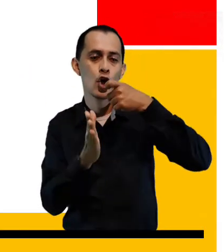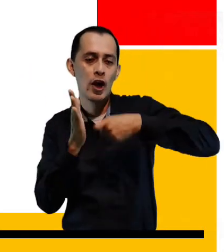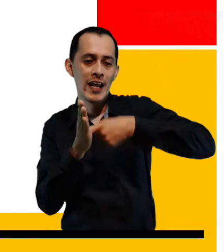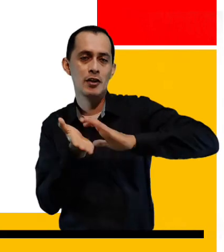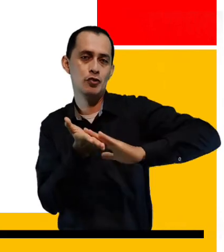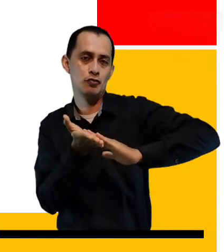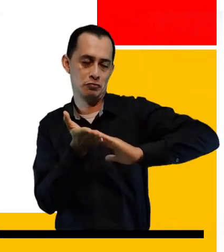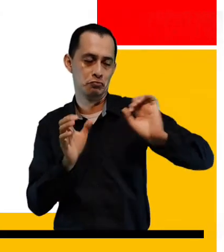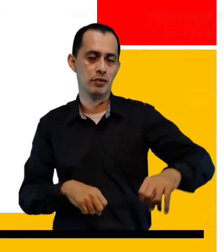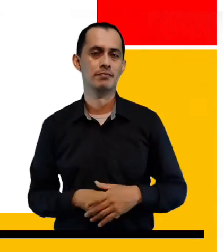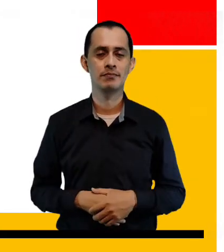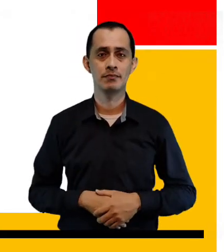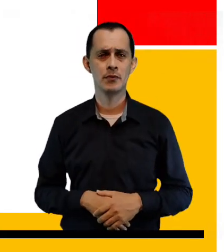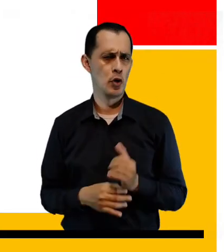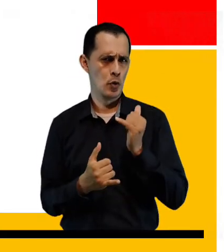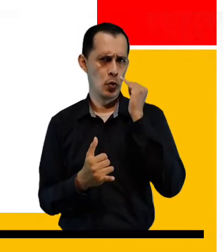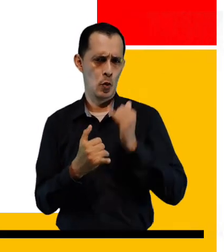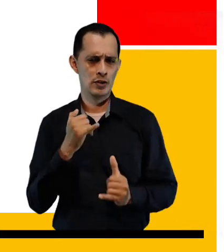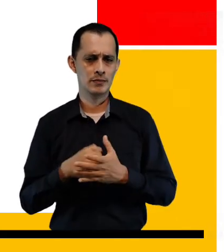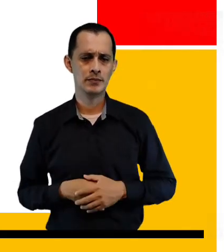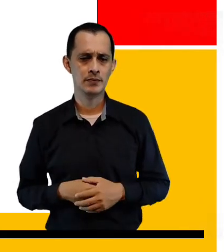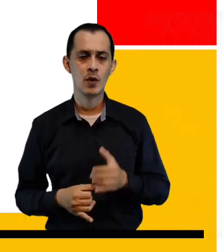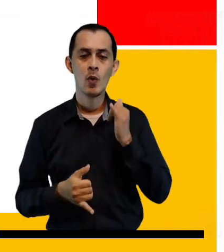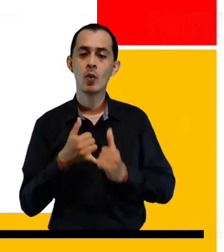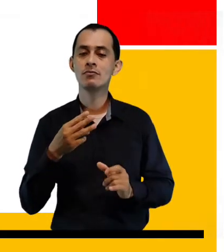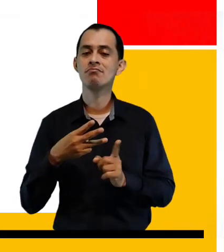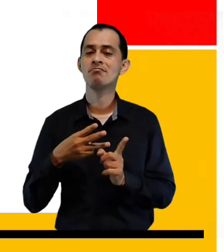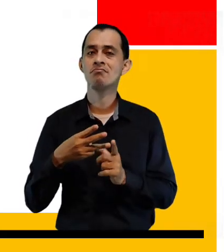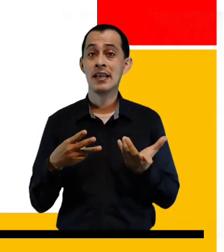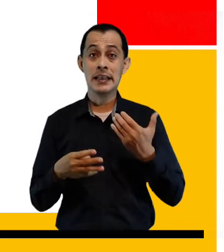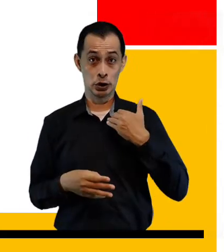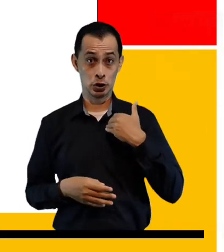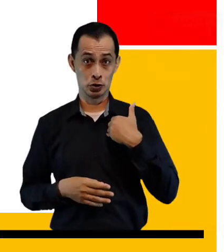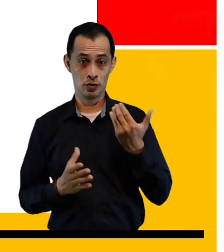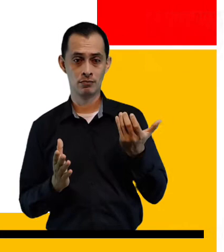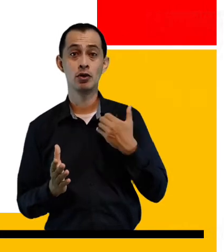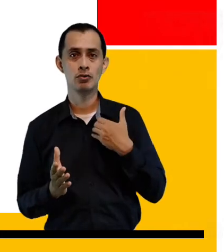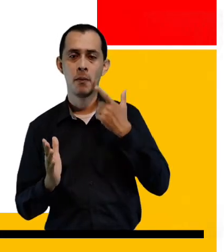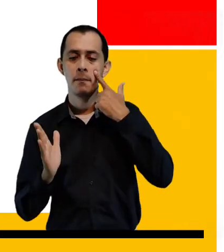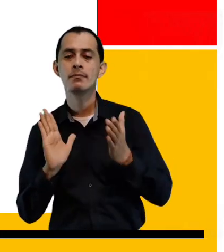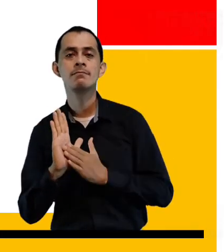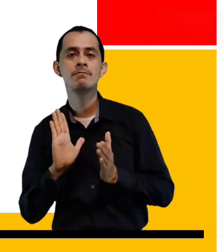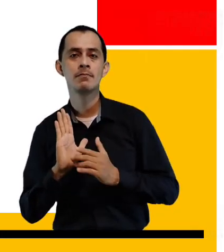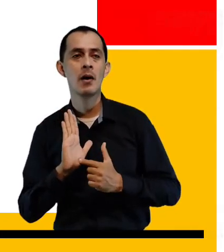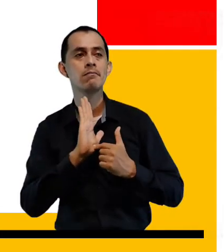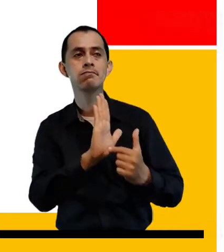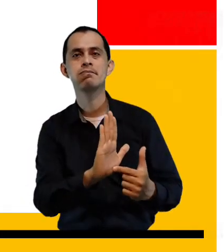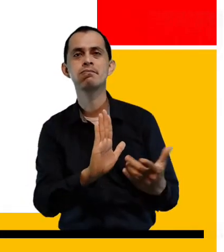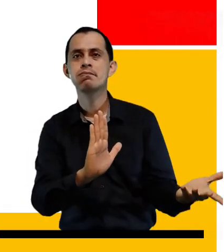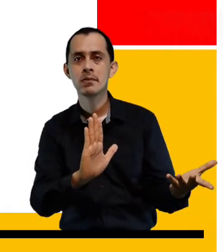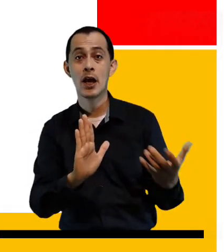Finalmente, si quiero o debo presentar un comprobante del diligenciamiento de